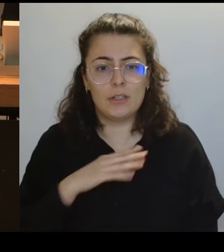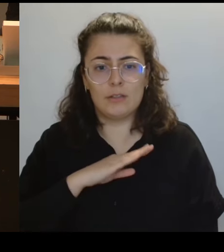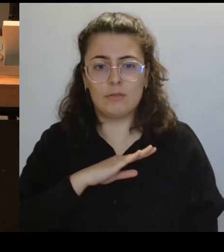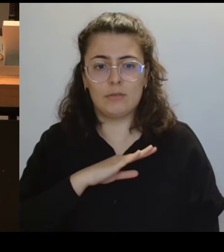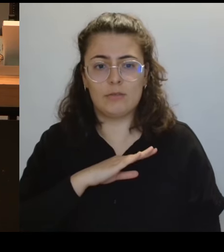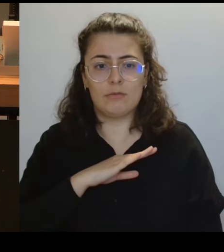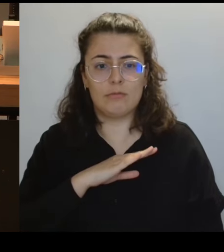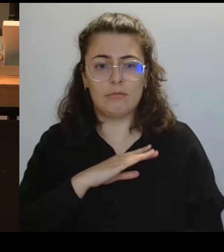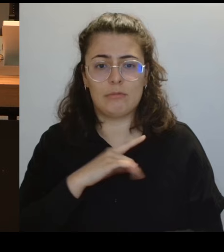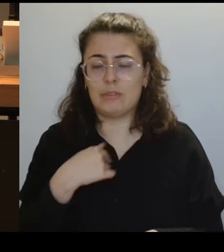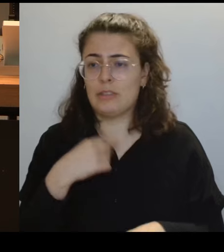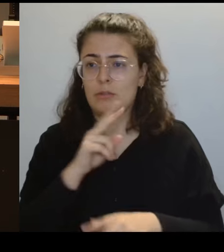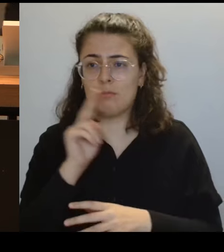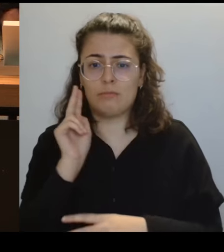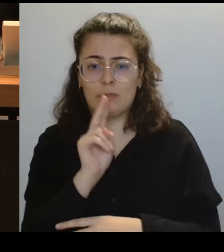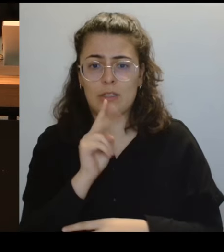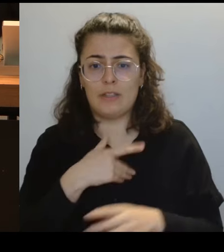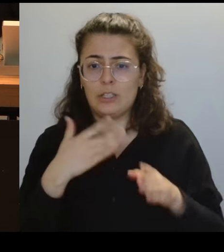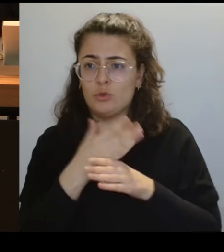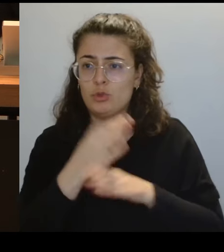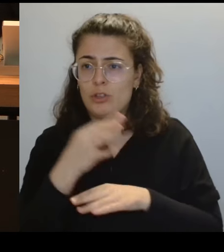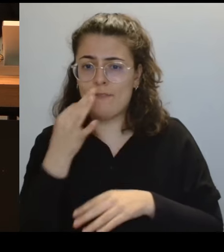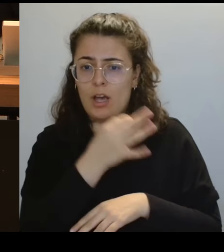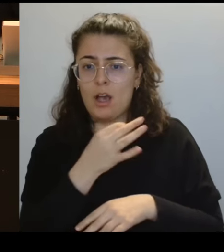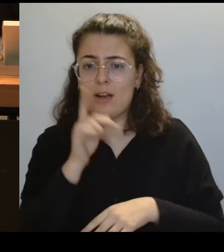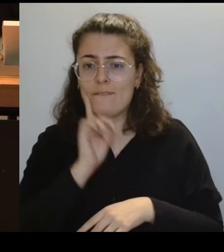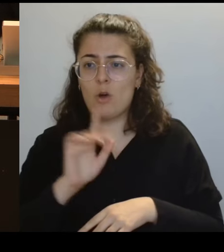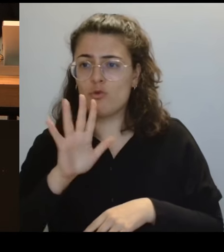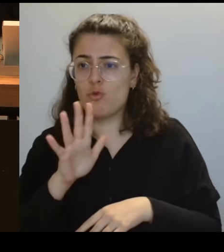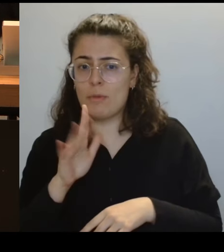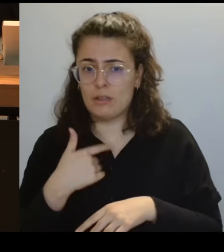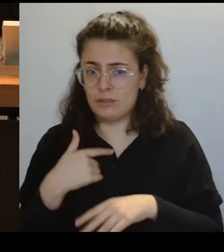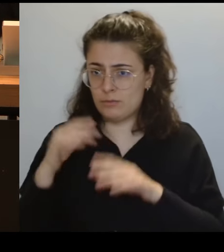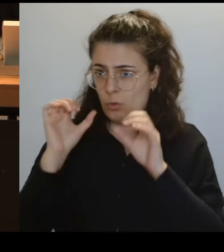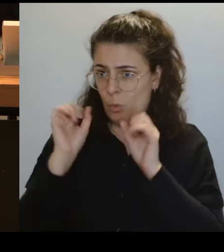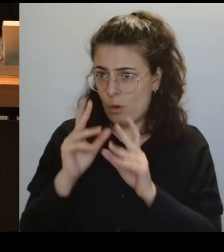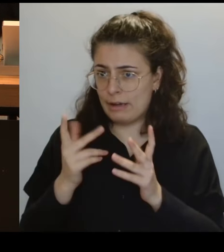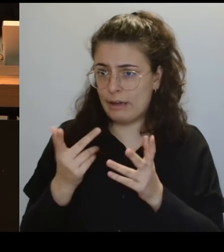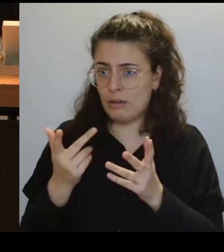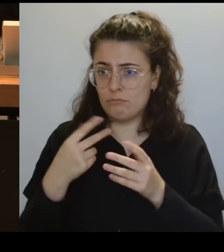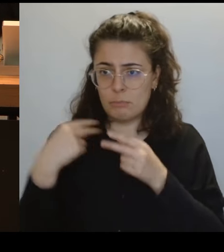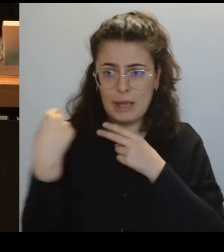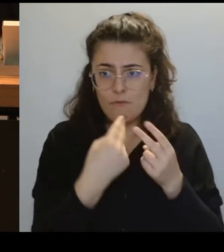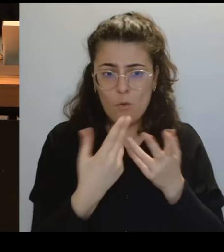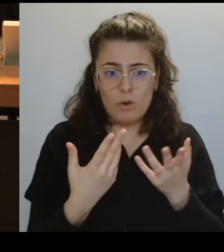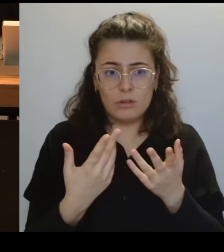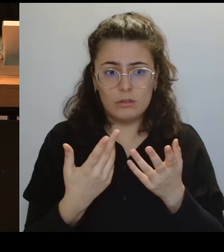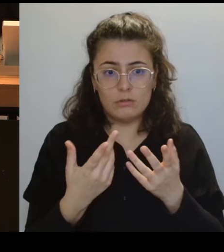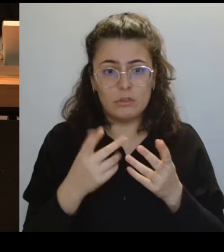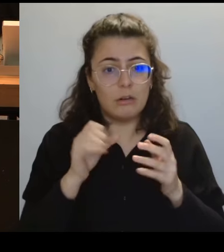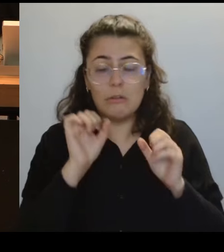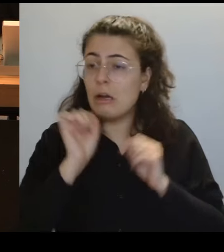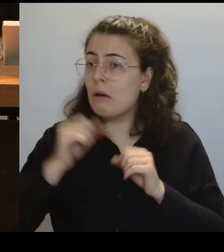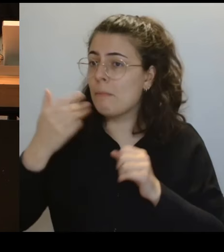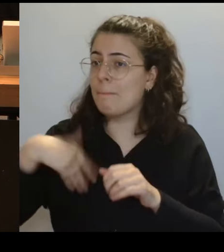von Frau Schubert gibt. Möchten Sie die beantworten? Dann haben Sie auch mehr Redezeit. Es gibt alles für alles Vor- und Nachteile. Ich weiß, ich weiß.